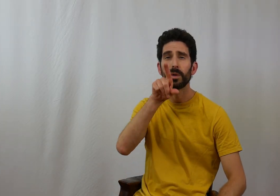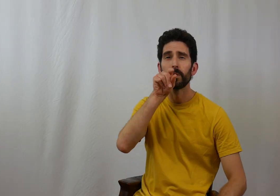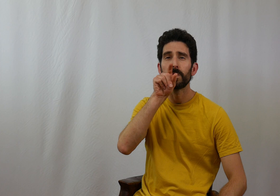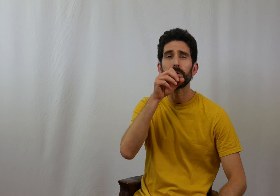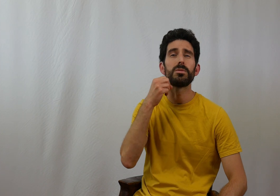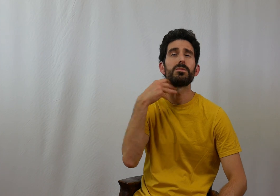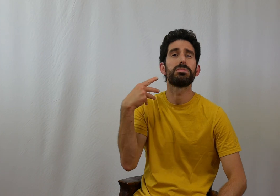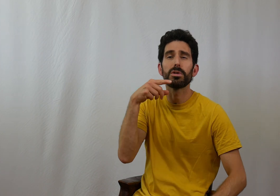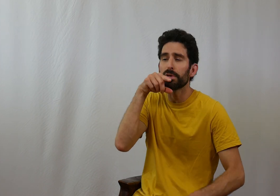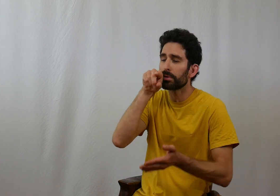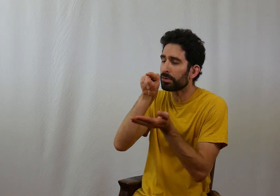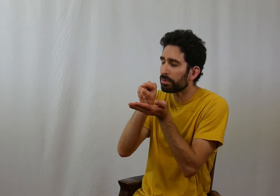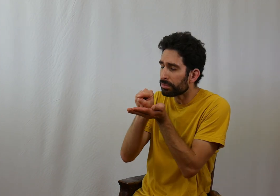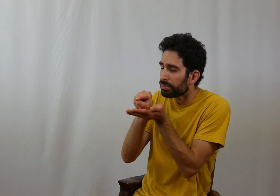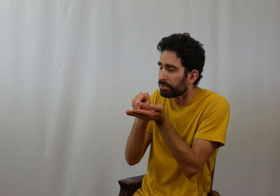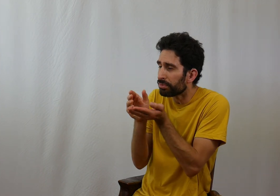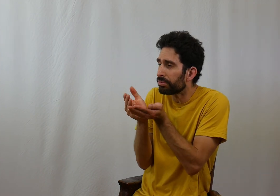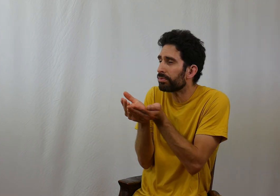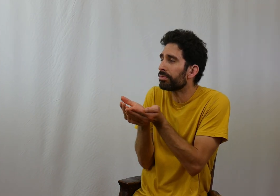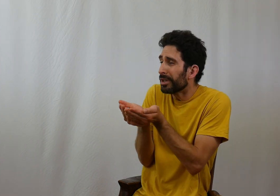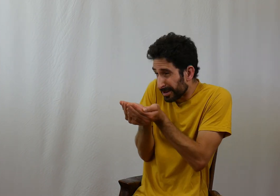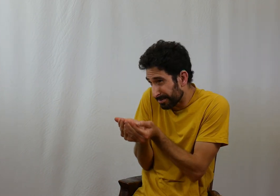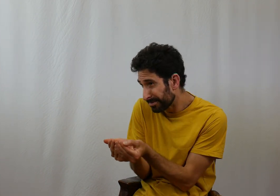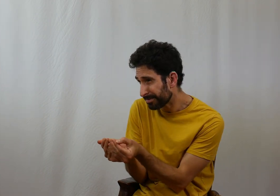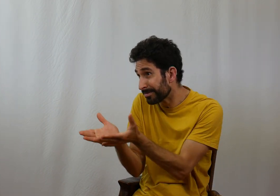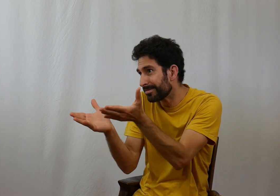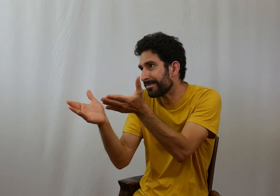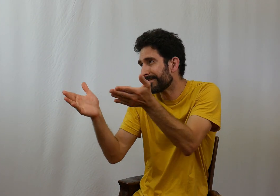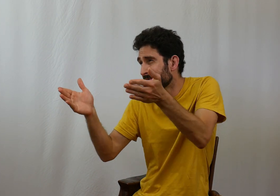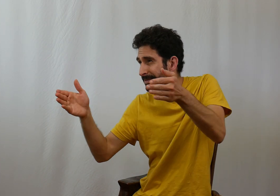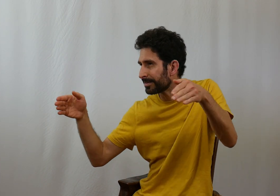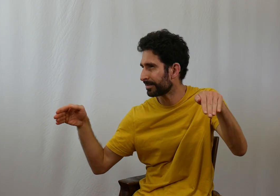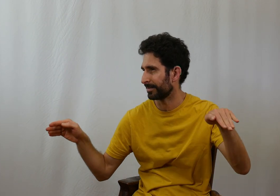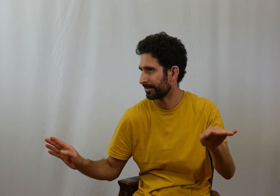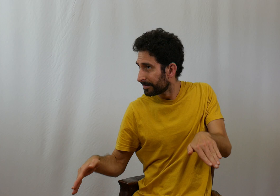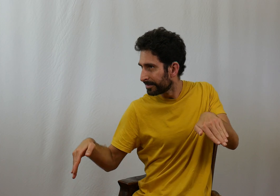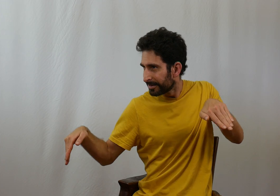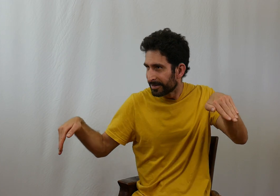Un oiseau blanc sur la main s'envole.